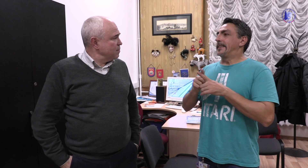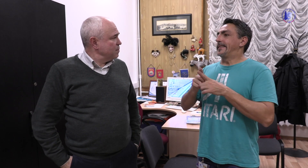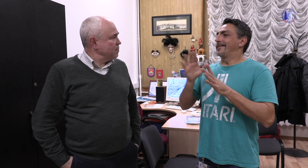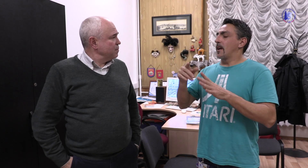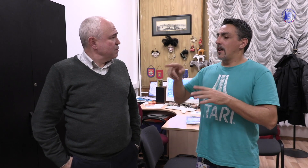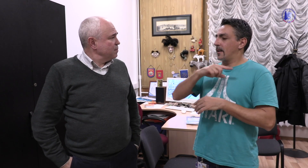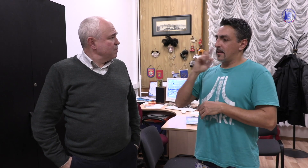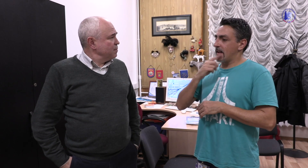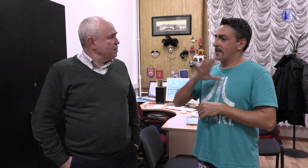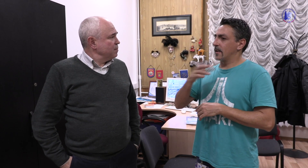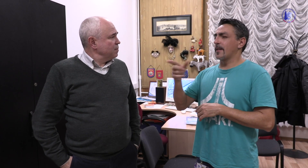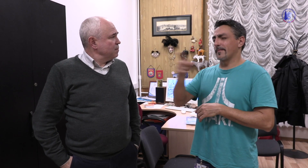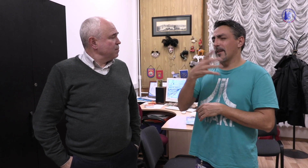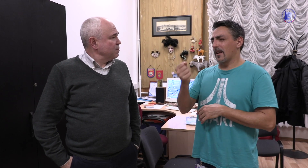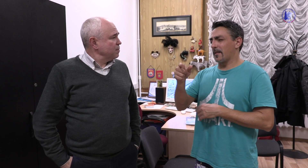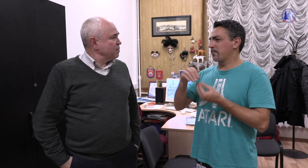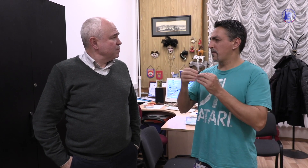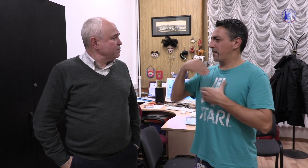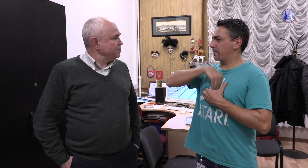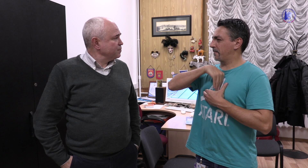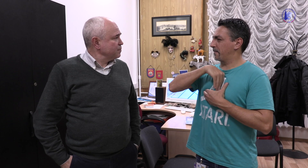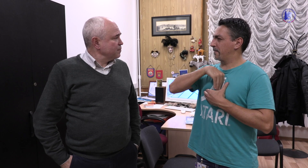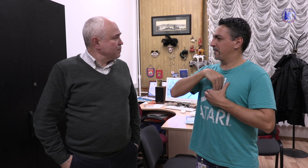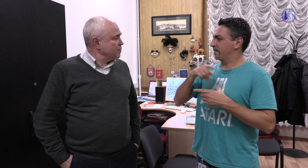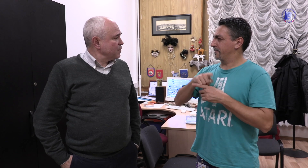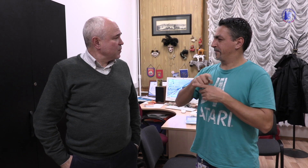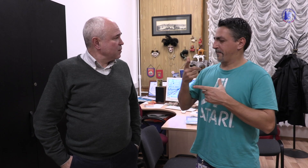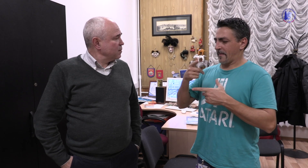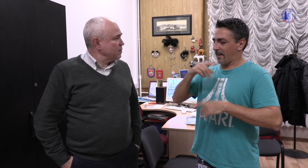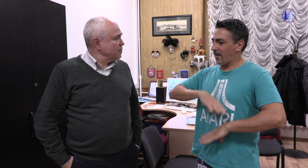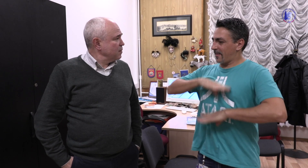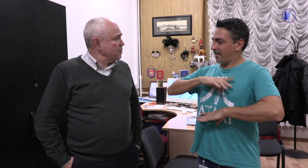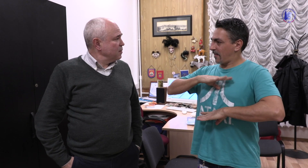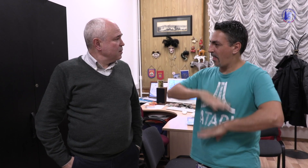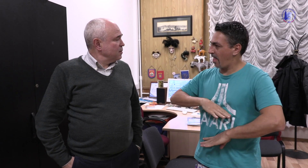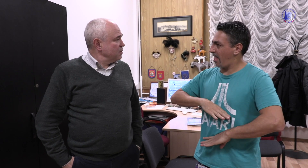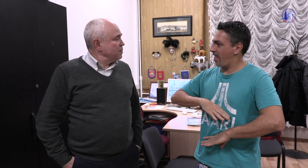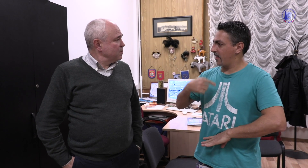Ну, многие глухие имеют проблемы и комплексы.